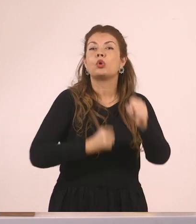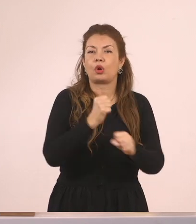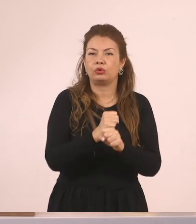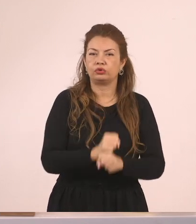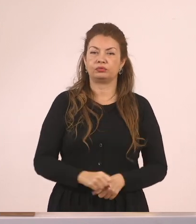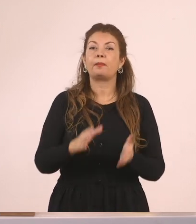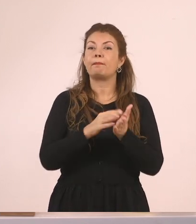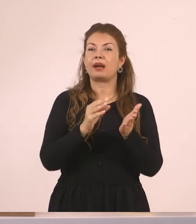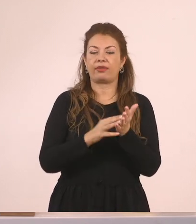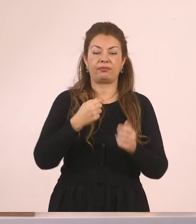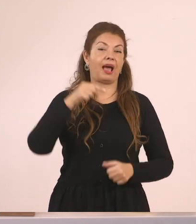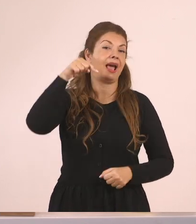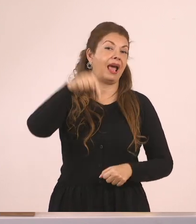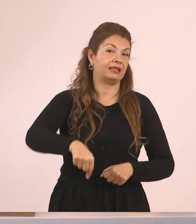τον Παρατατικό